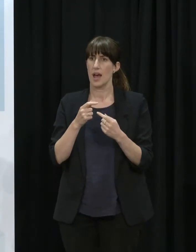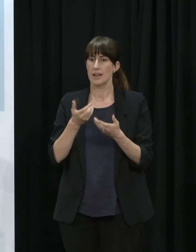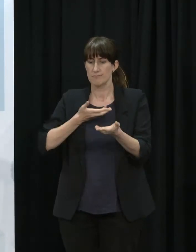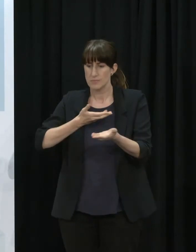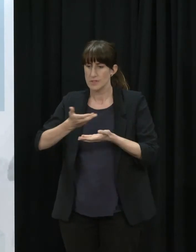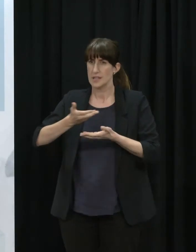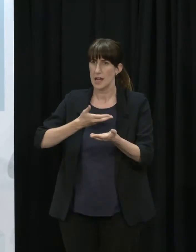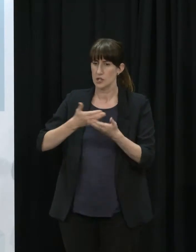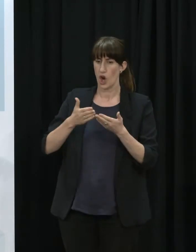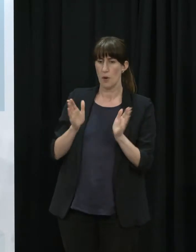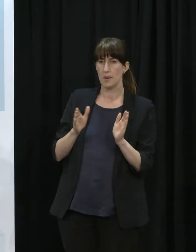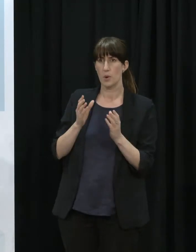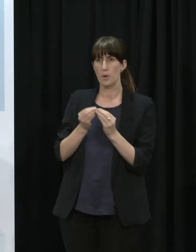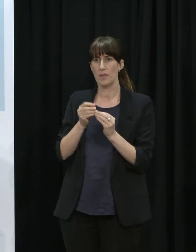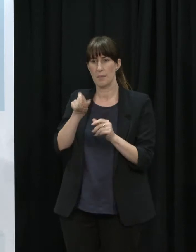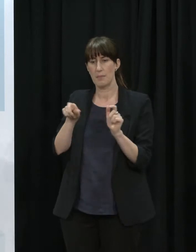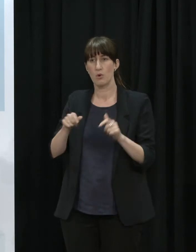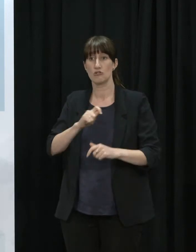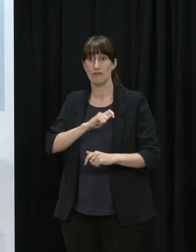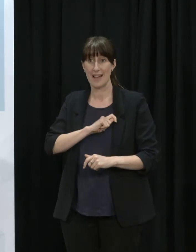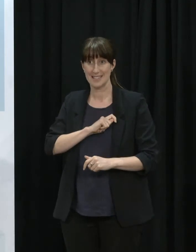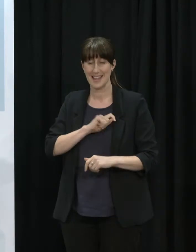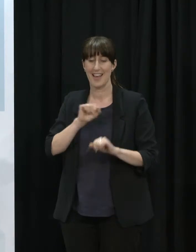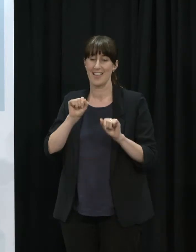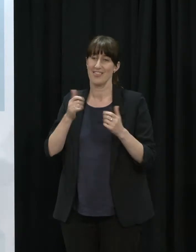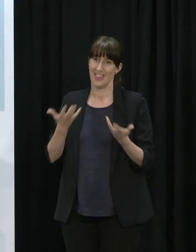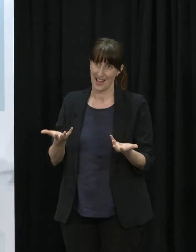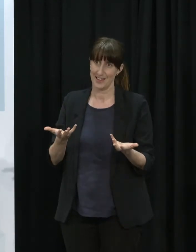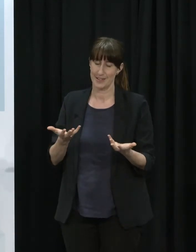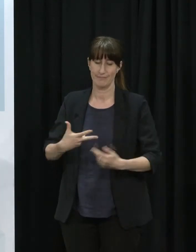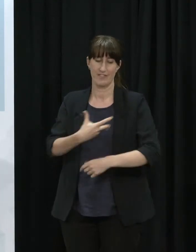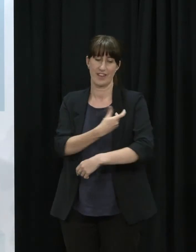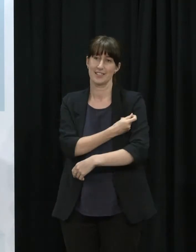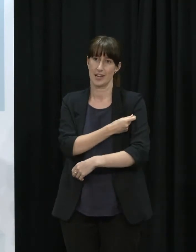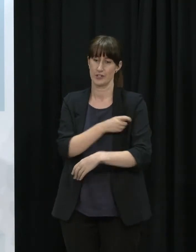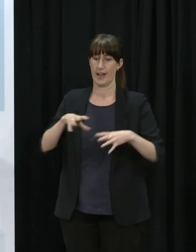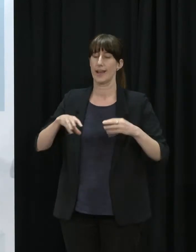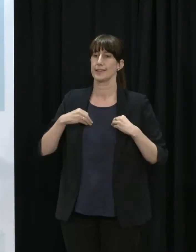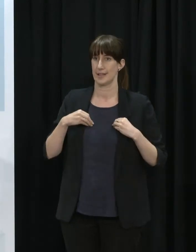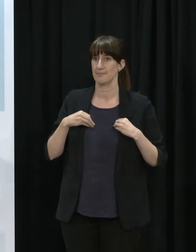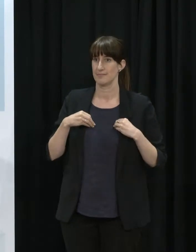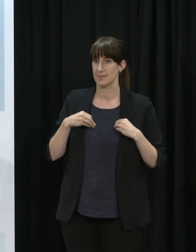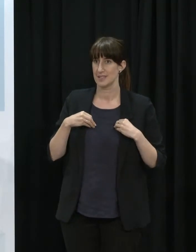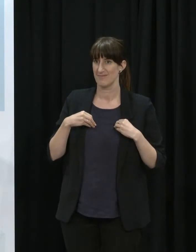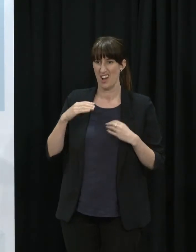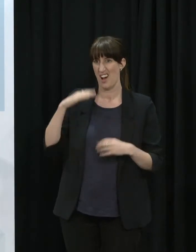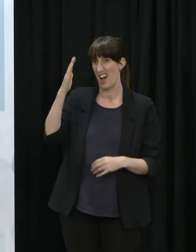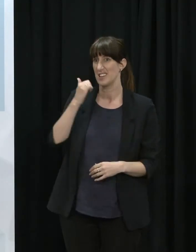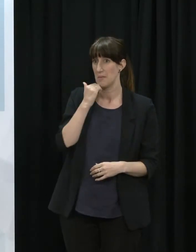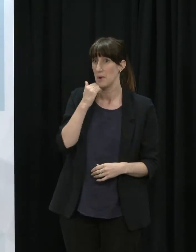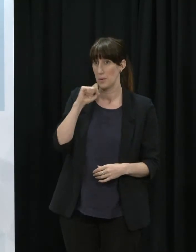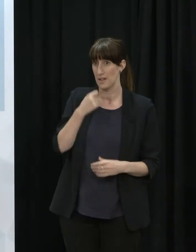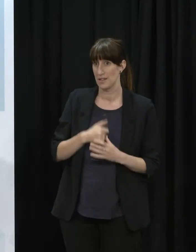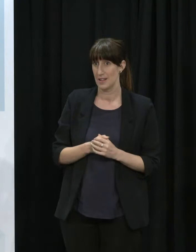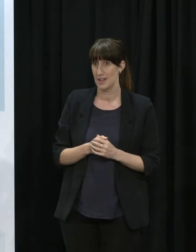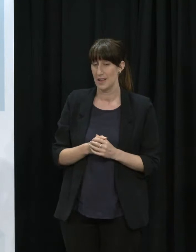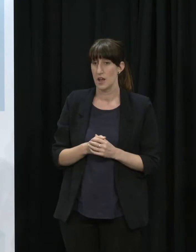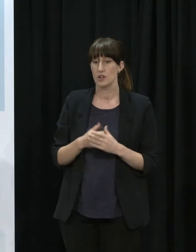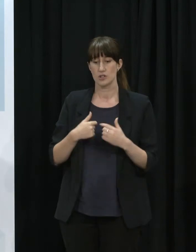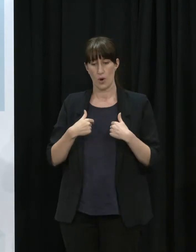matou ko ka whai waahi nga whanau ki te whiwhi korero me